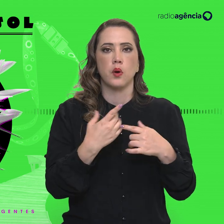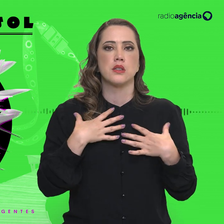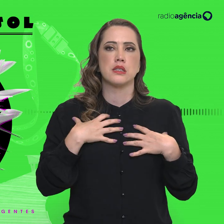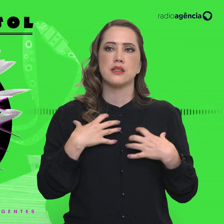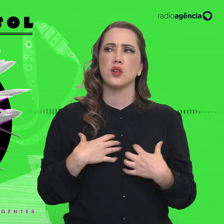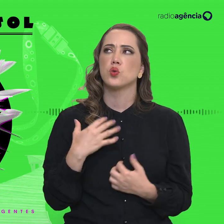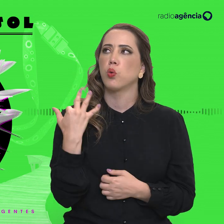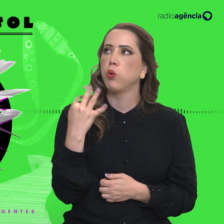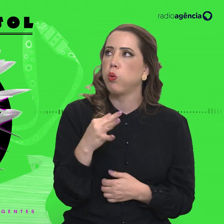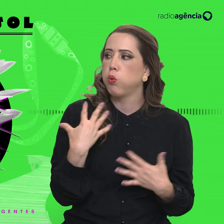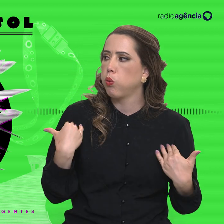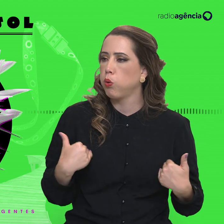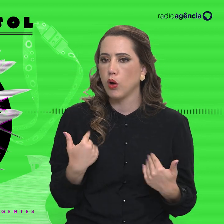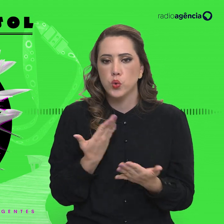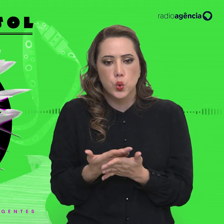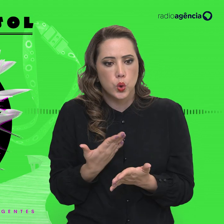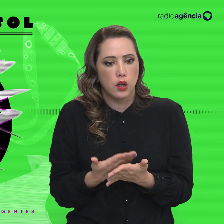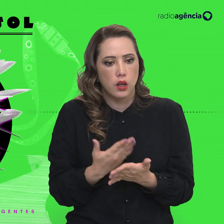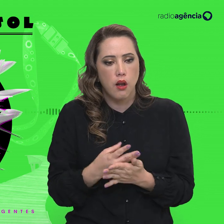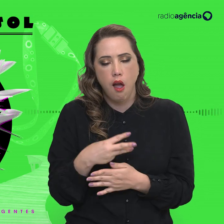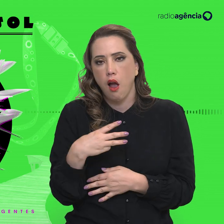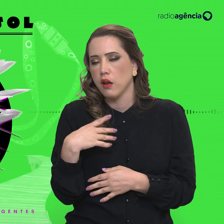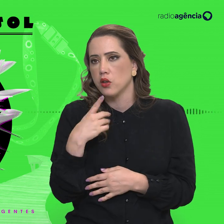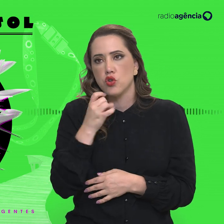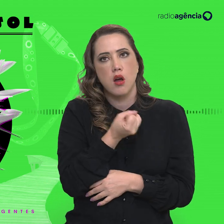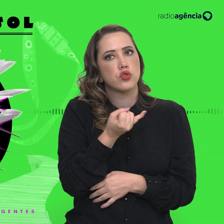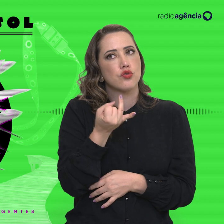[Marizete] Alana Yaponirah é uma mãe neurodivergente.